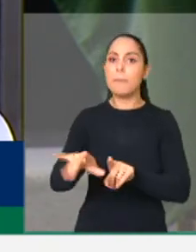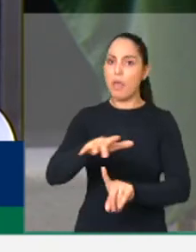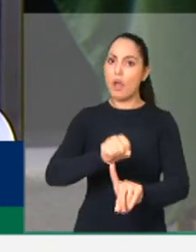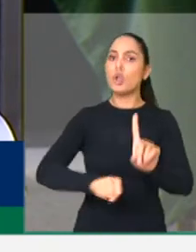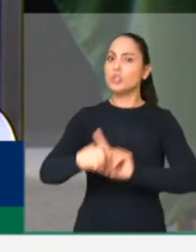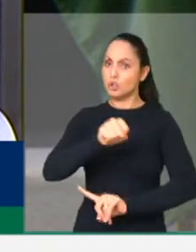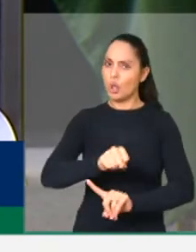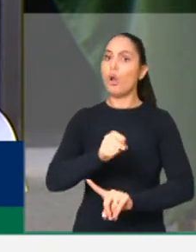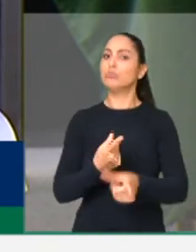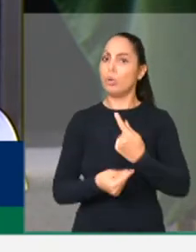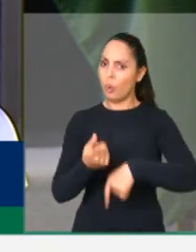SENTIDO NOS TERMOS DO ARTIGO 19 DA RESOLUÇÃO DO CONGRESSO